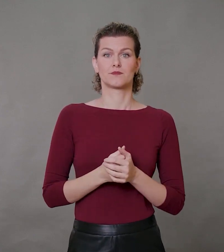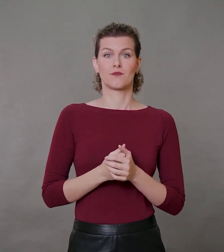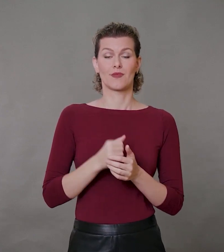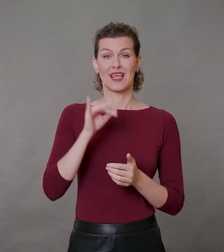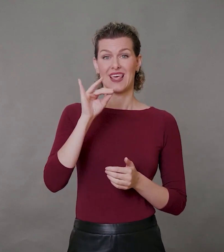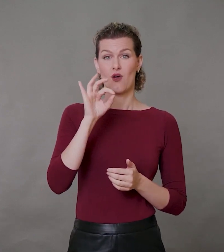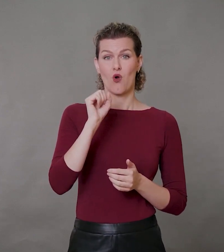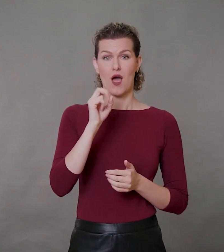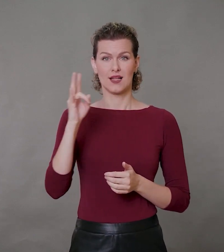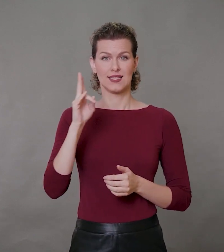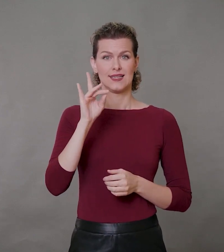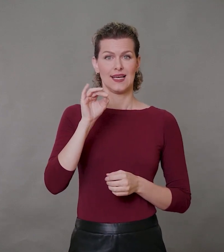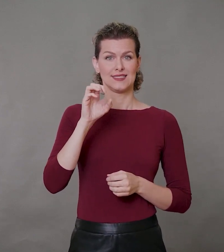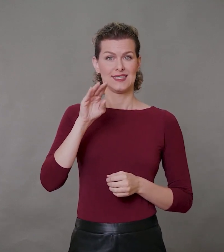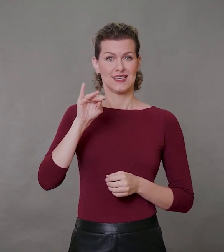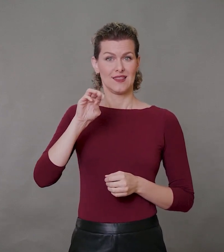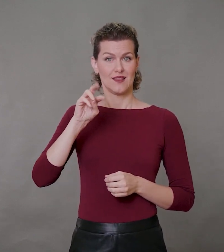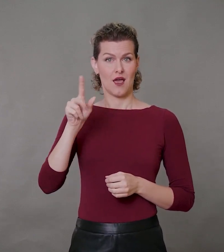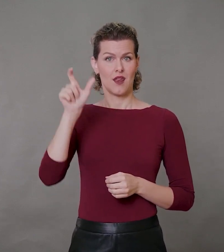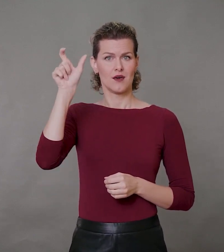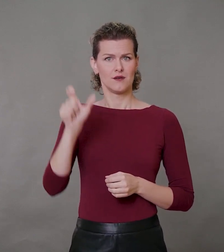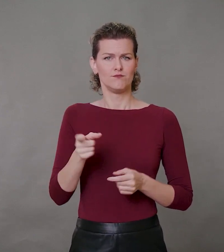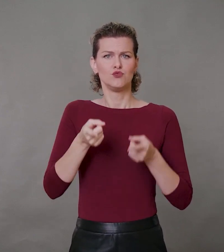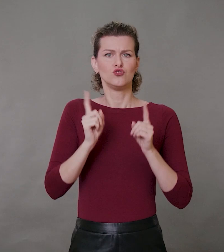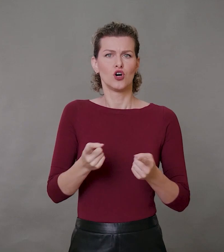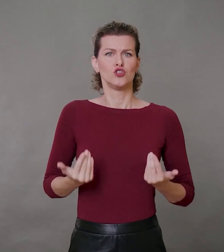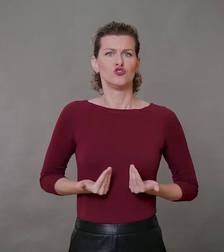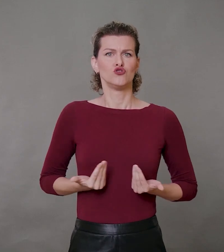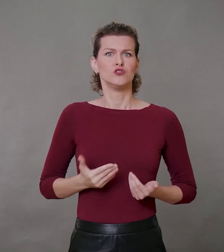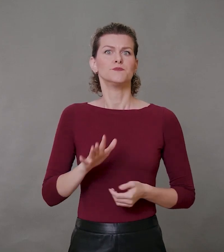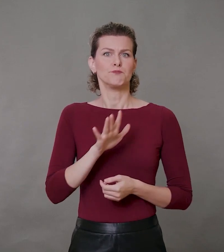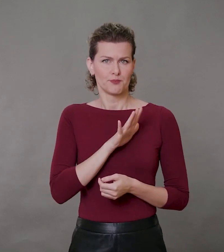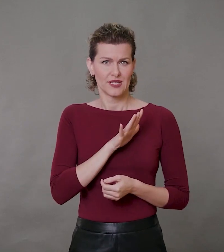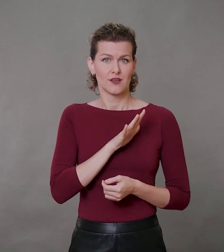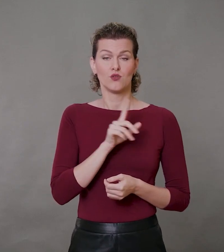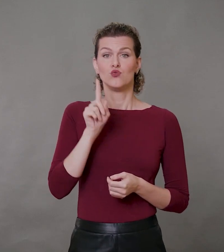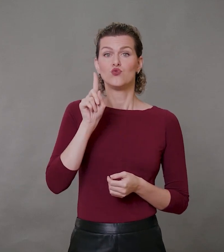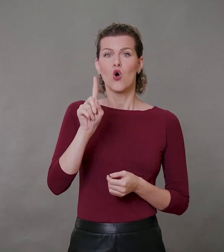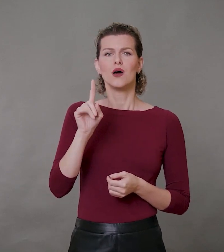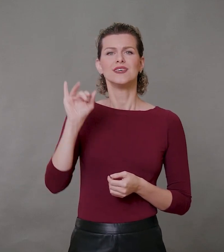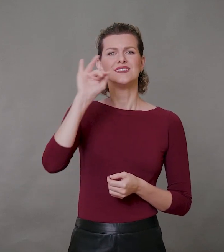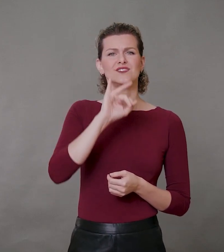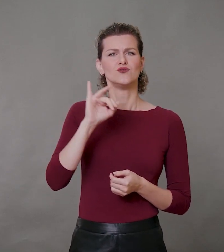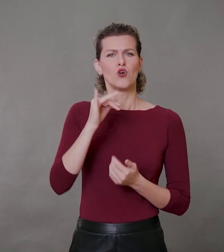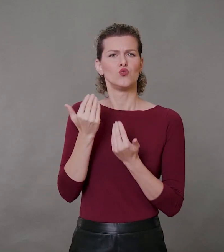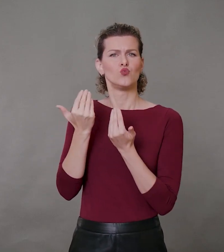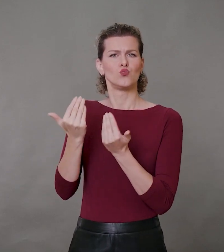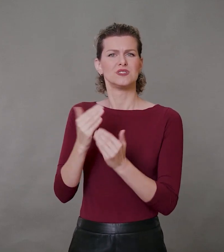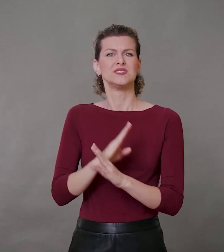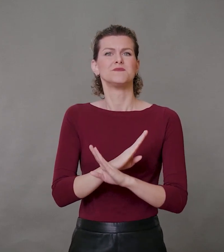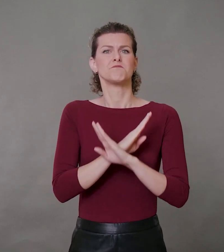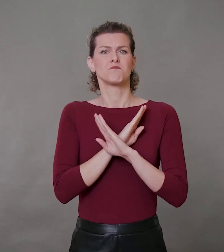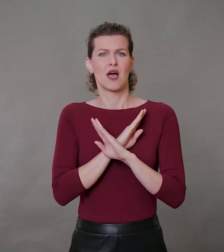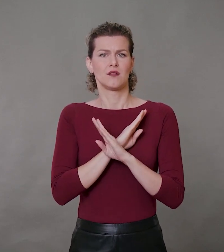Иоанн Креститель существовал на самом деле, но история о его смерти —